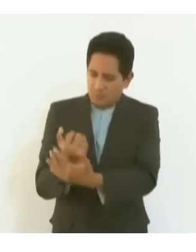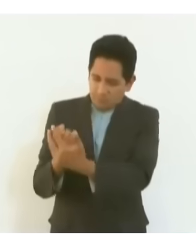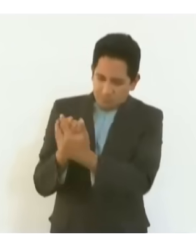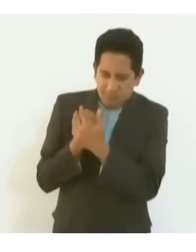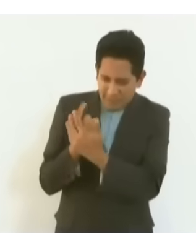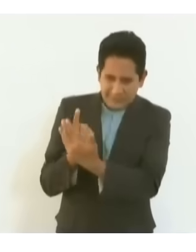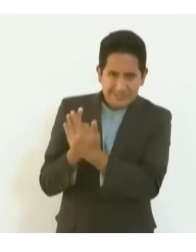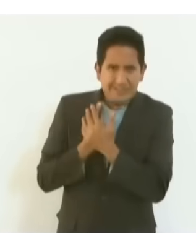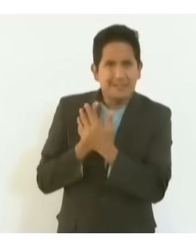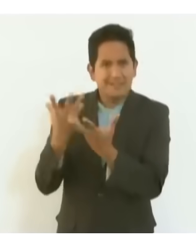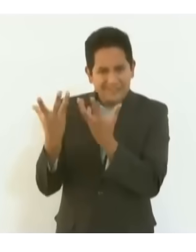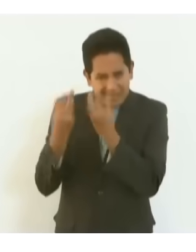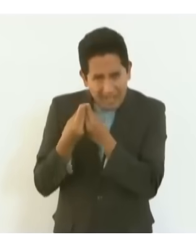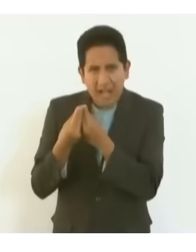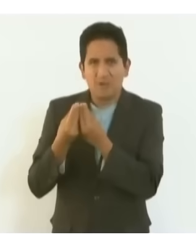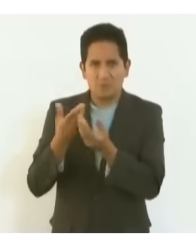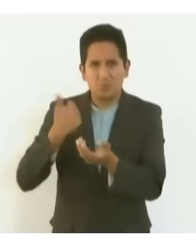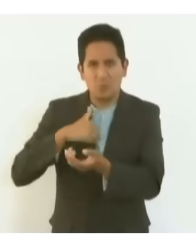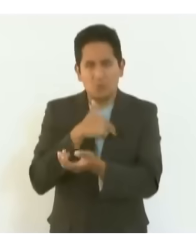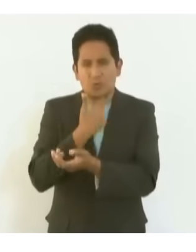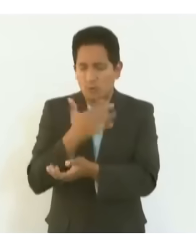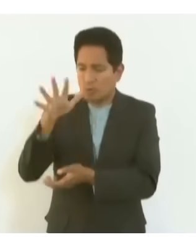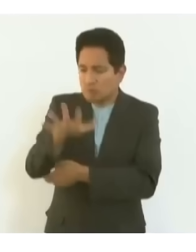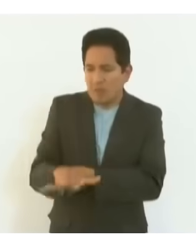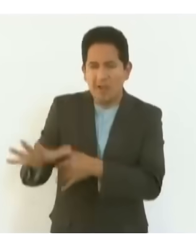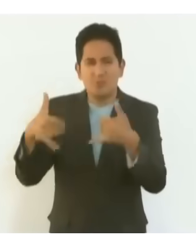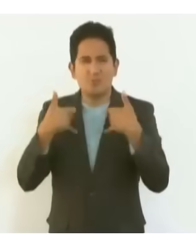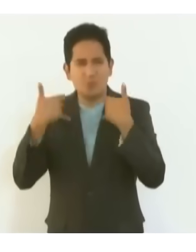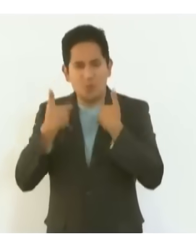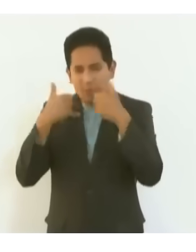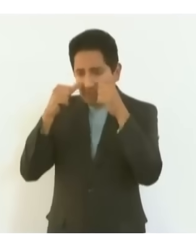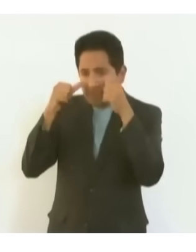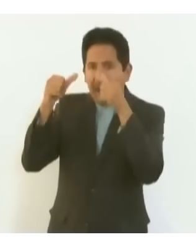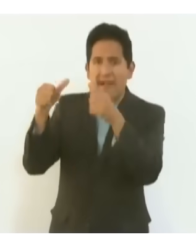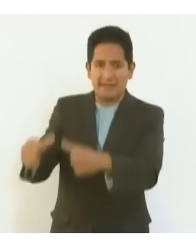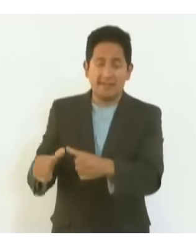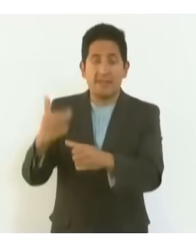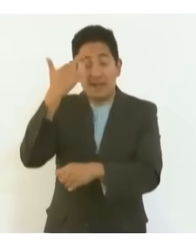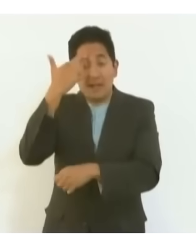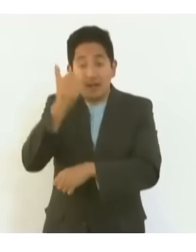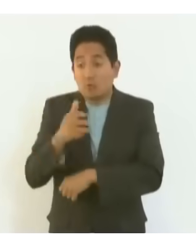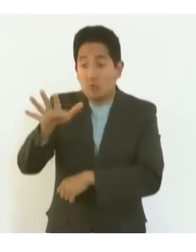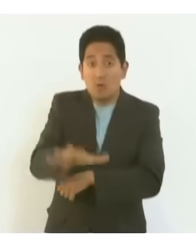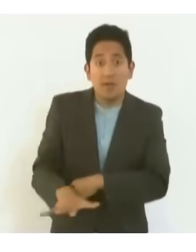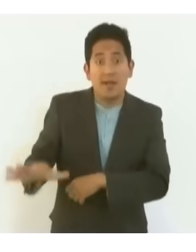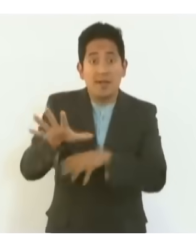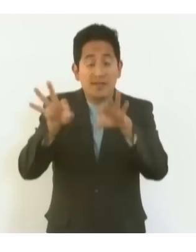las causas tiene que ver con que las y los jóvenes son esencia, son el centro de la transformación de